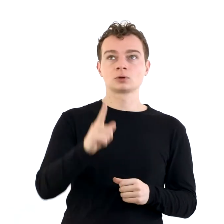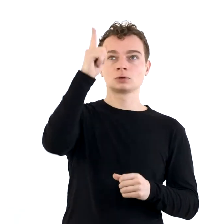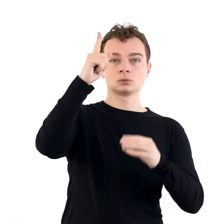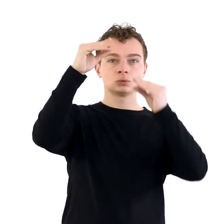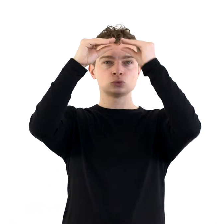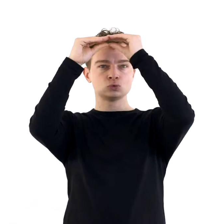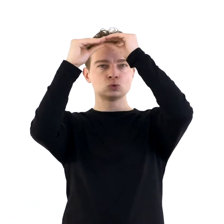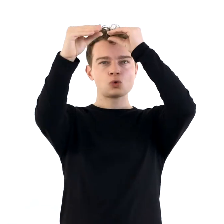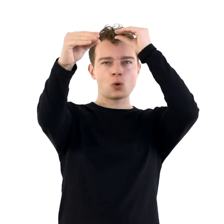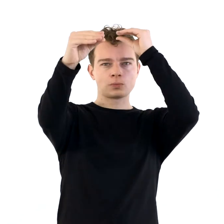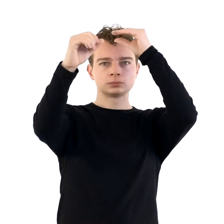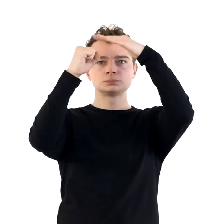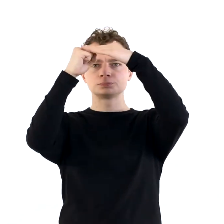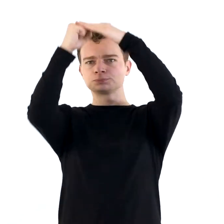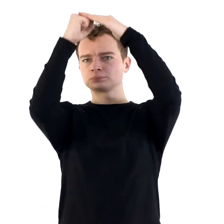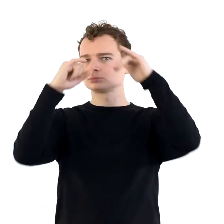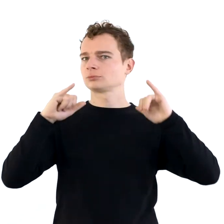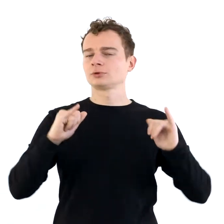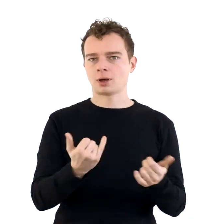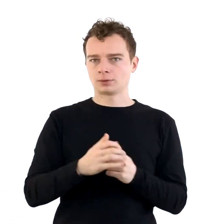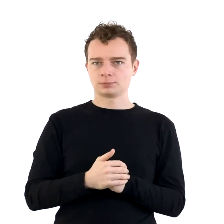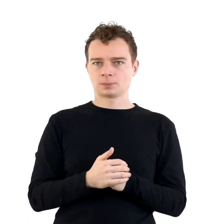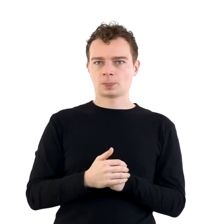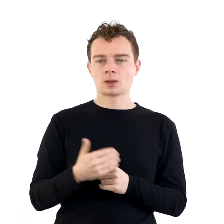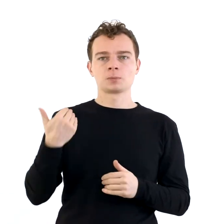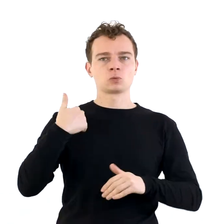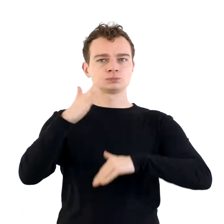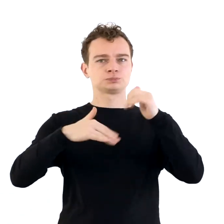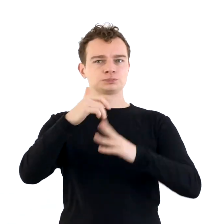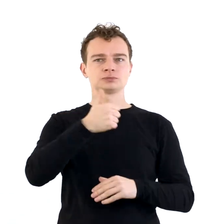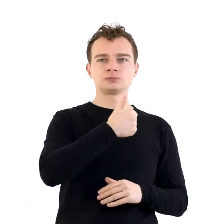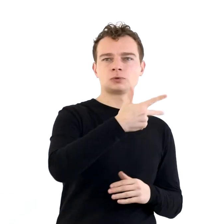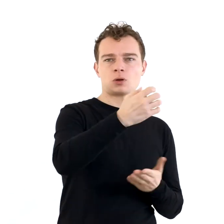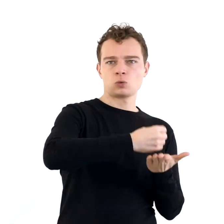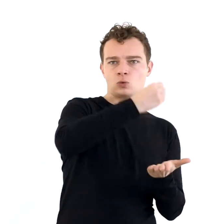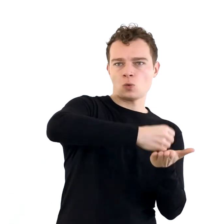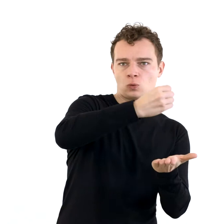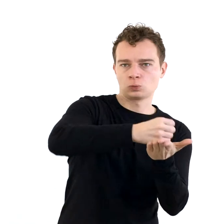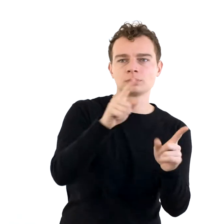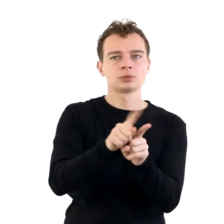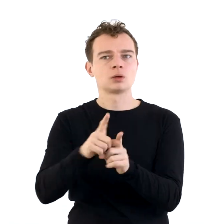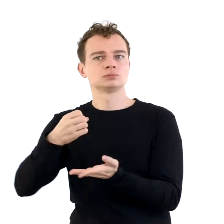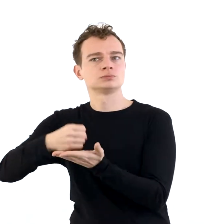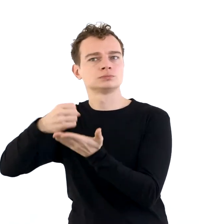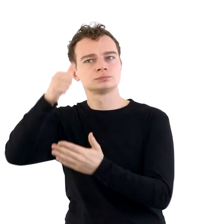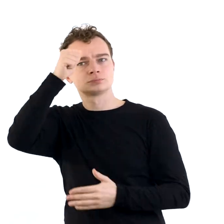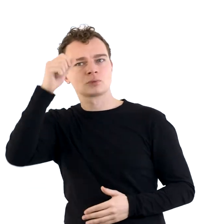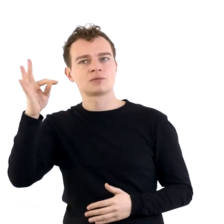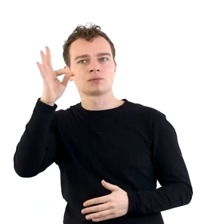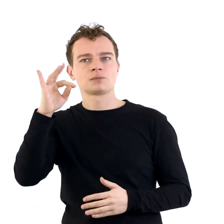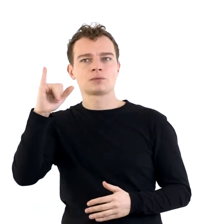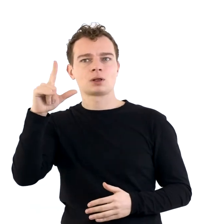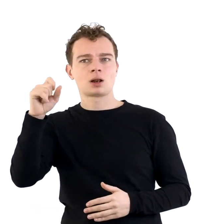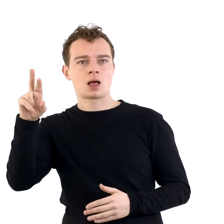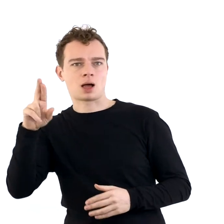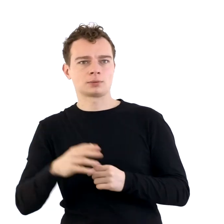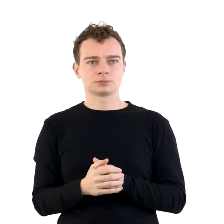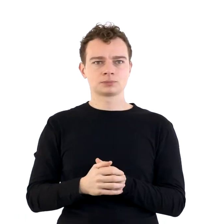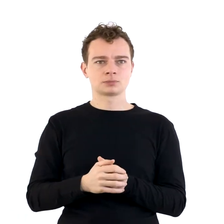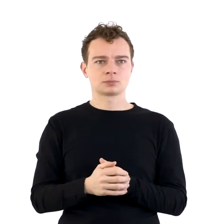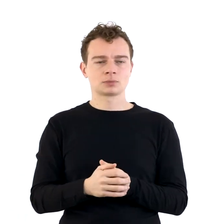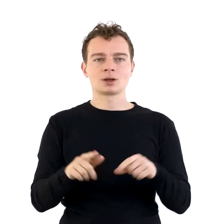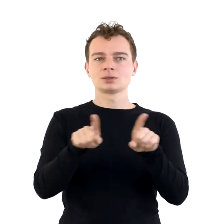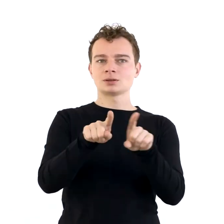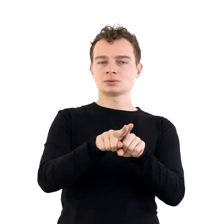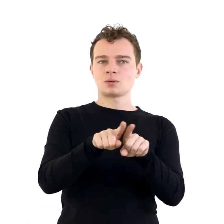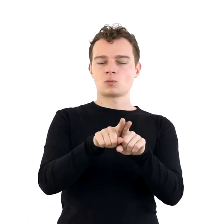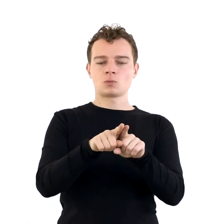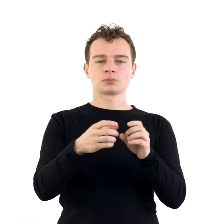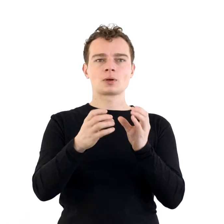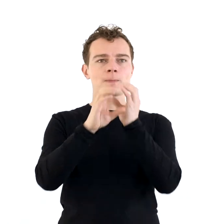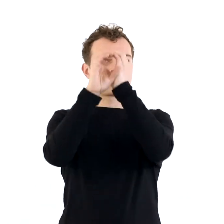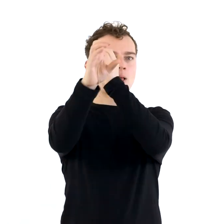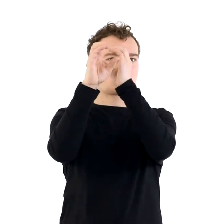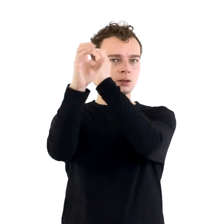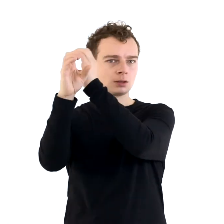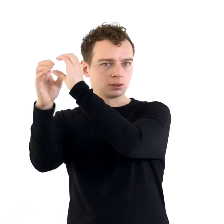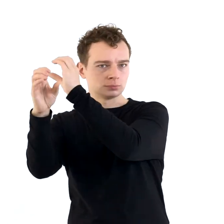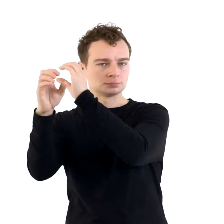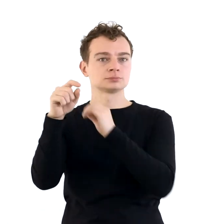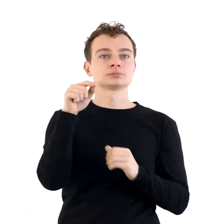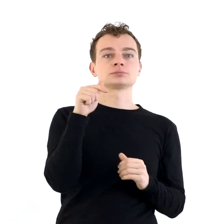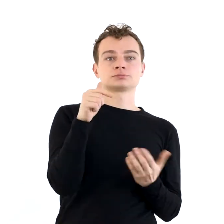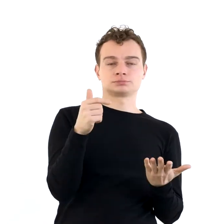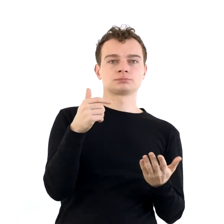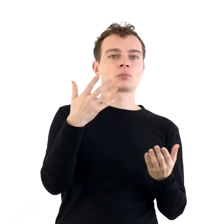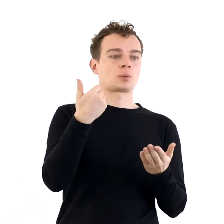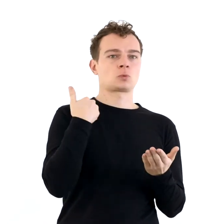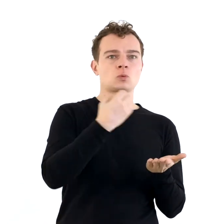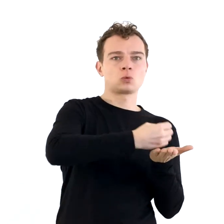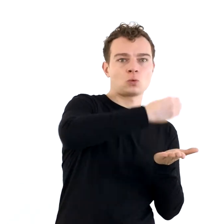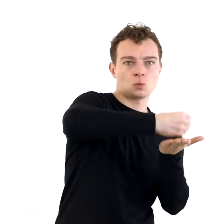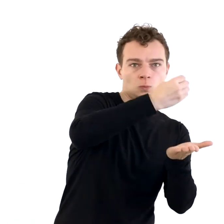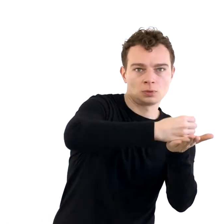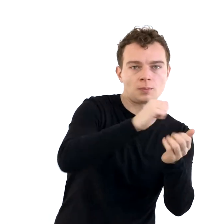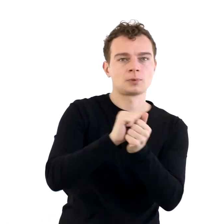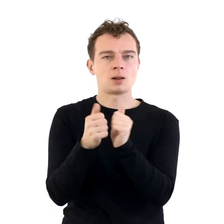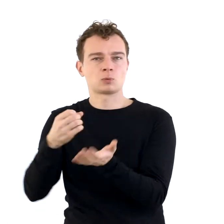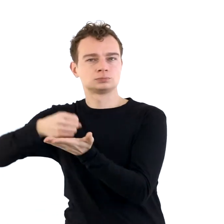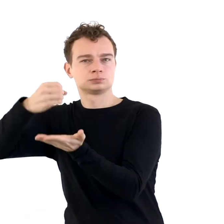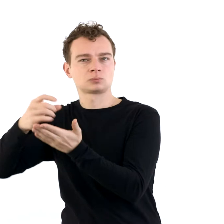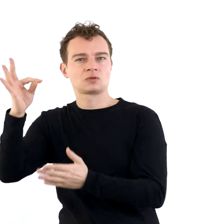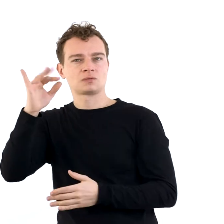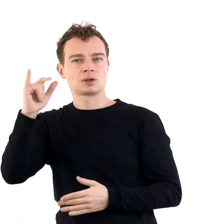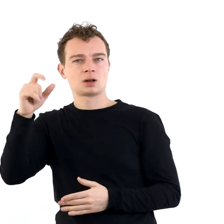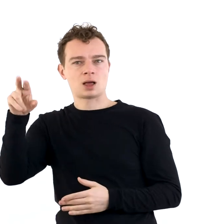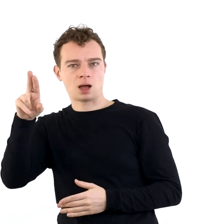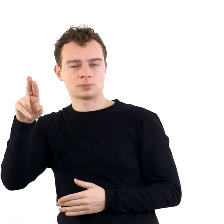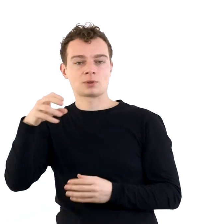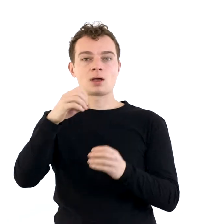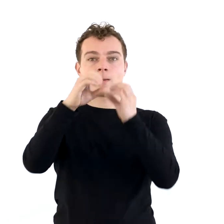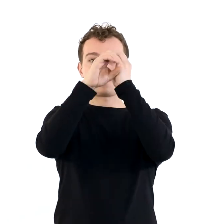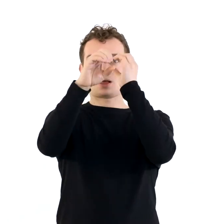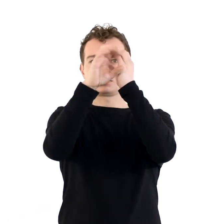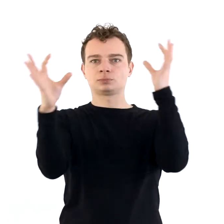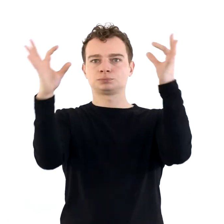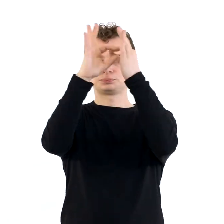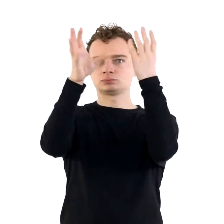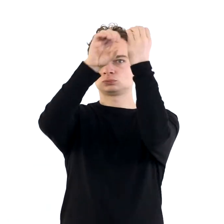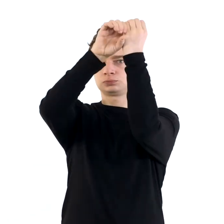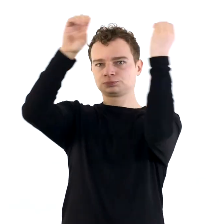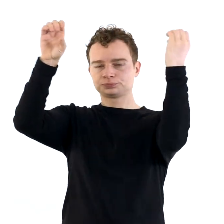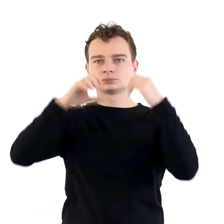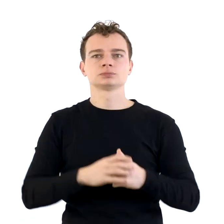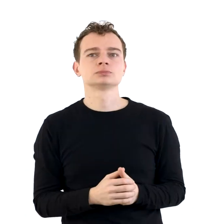Do podtrzymania stropów budowano wiele kolumn i filarów oraz belek ich łączących.